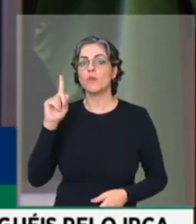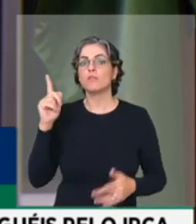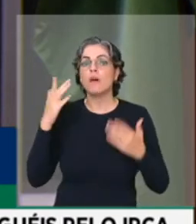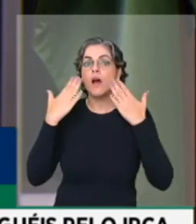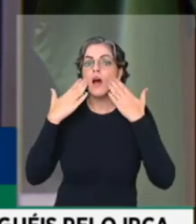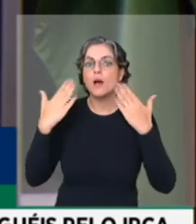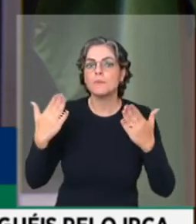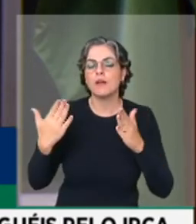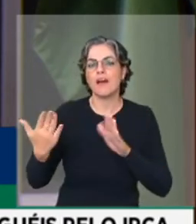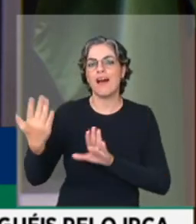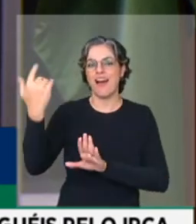POR TRÁS DAS CORTINAS O ILUMINADOR. UM ELETRICISTA, UM